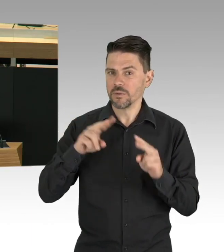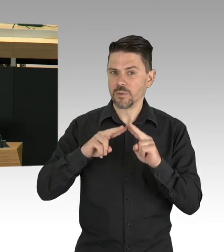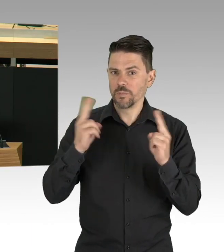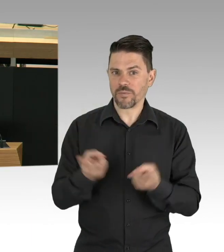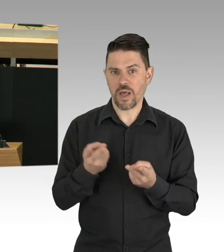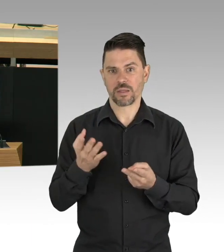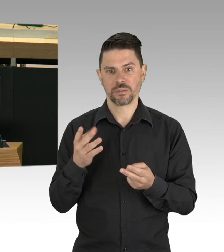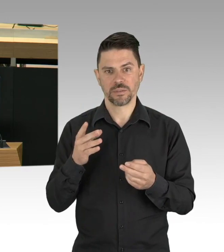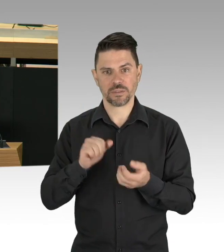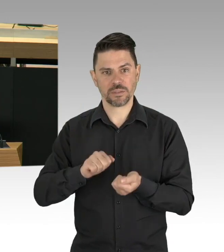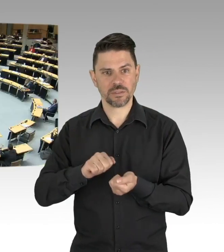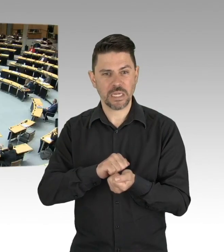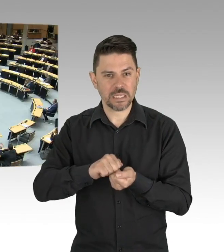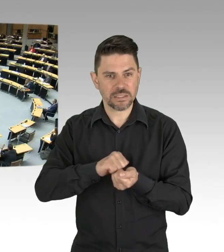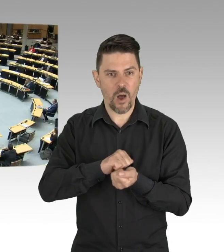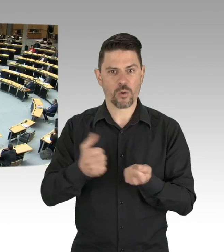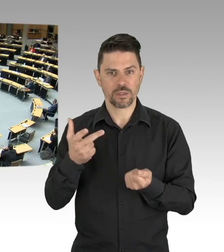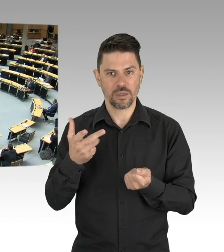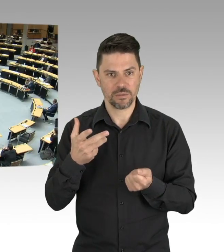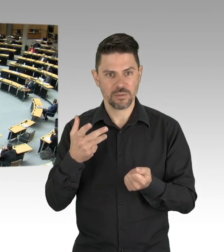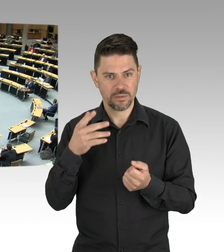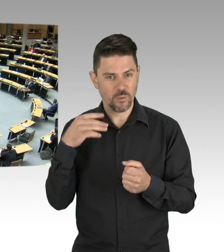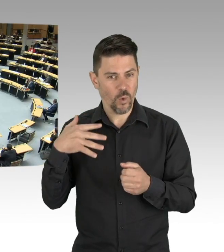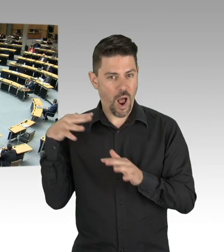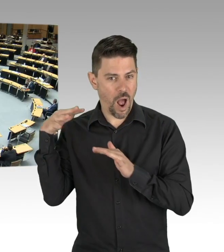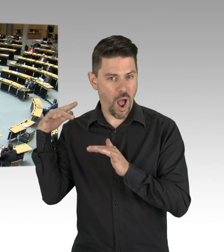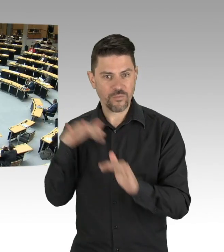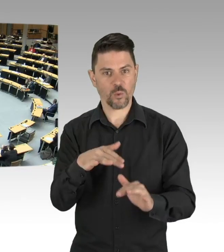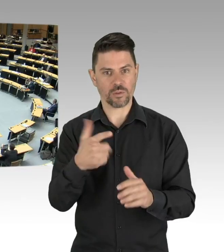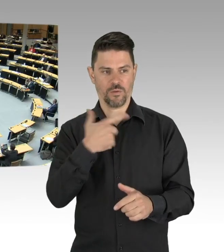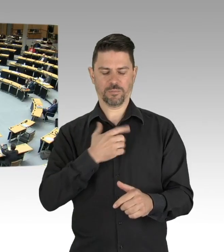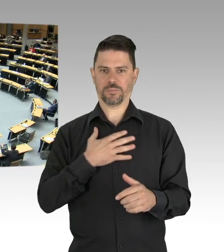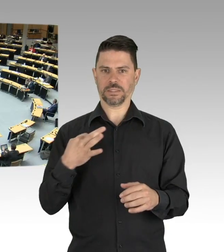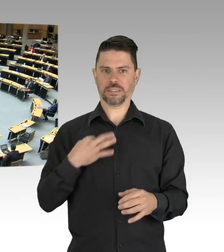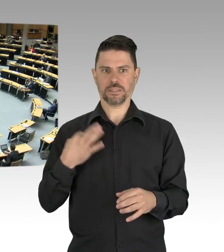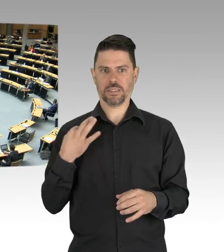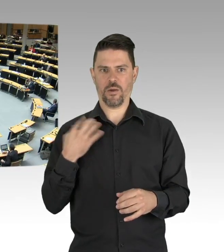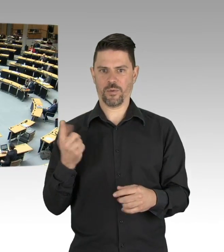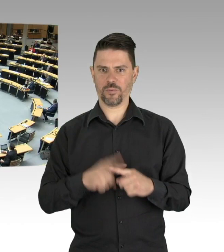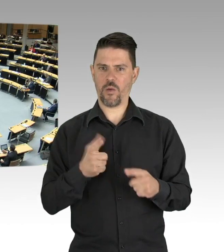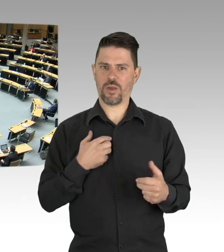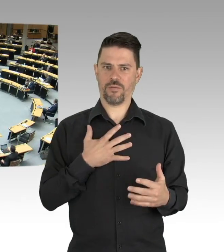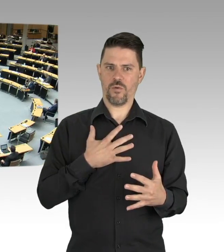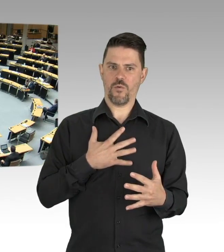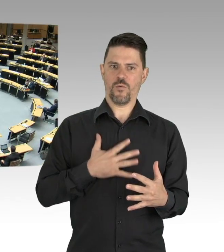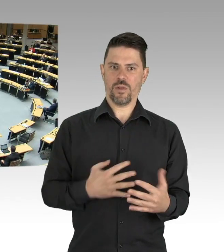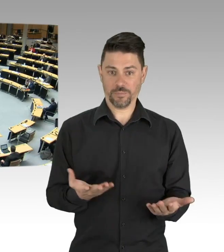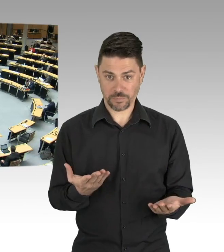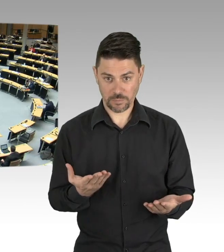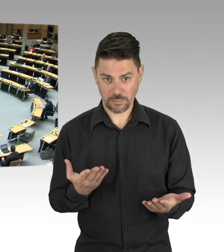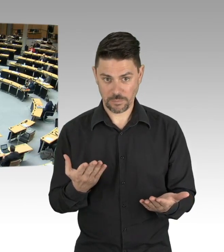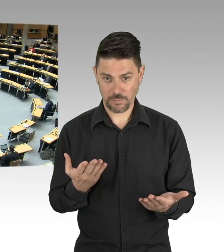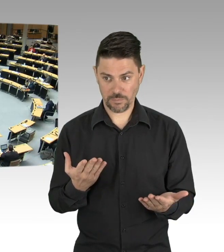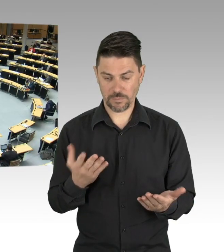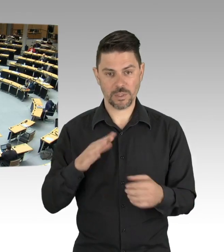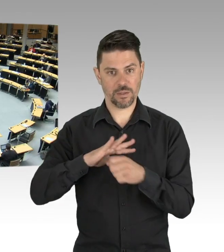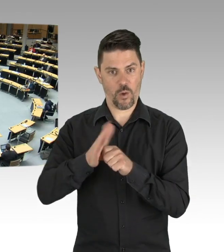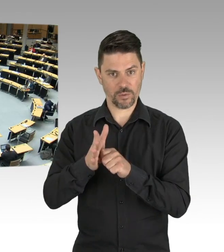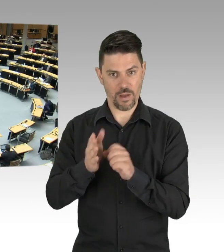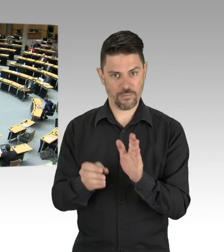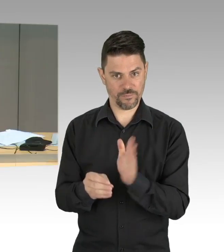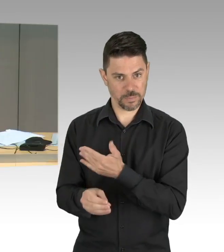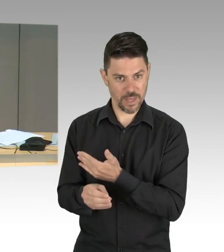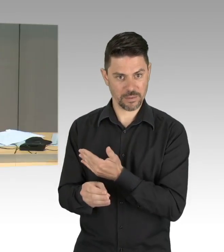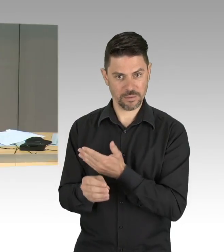(Beifall)